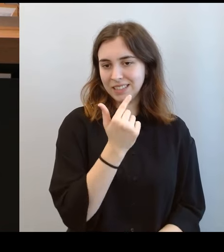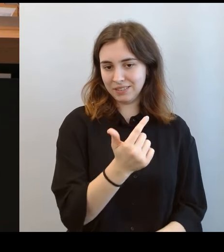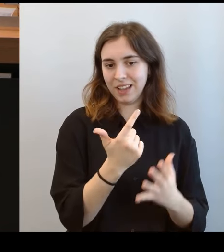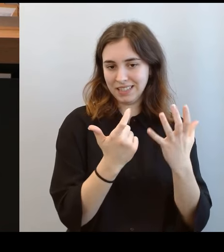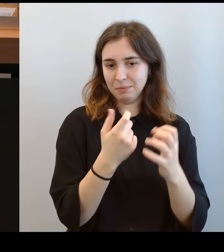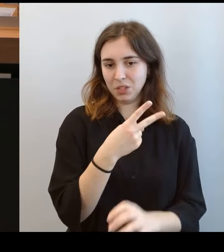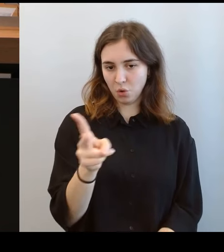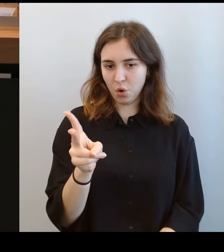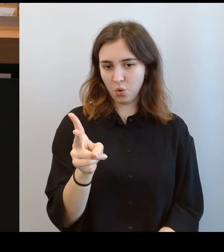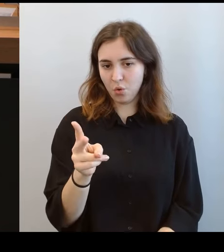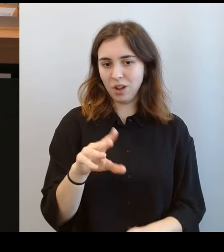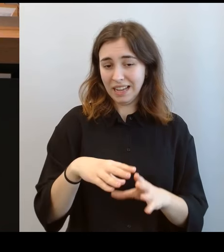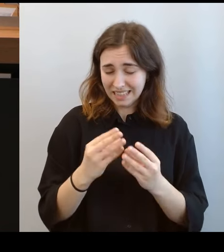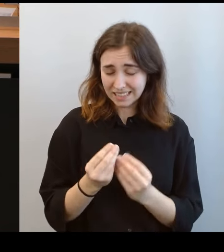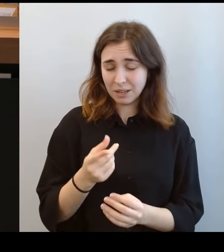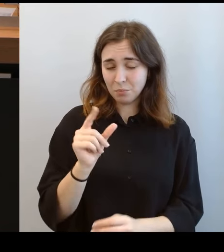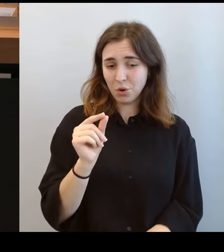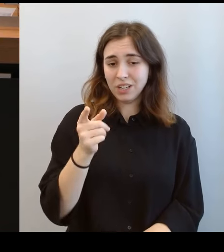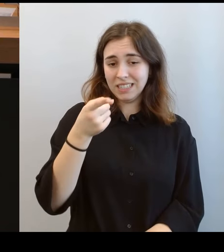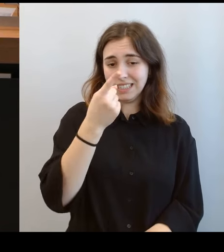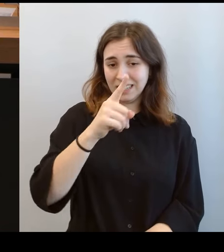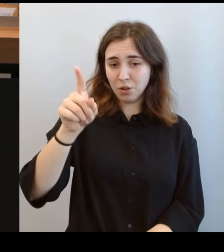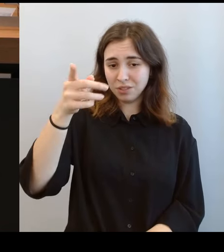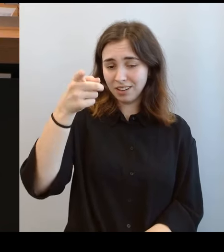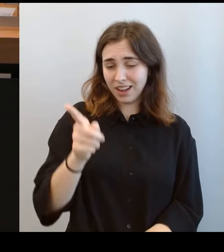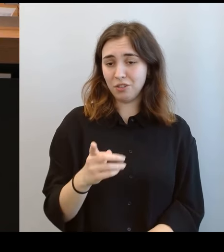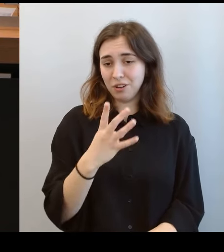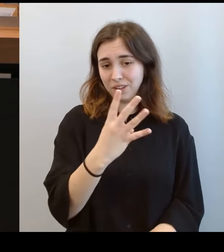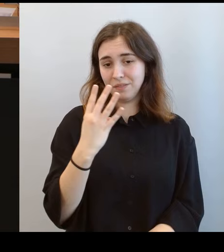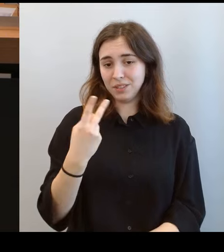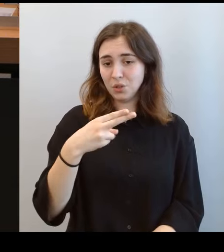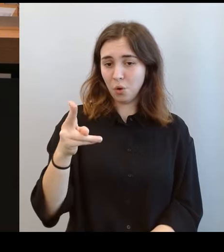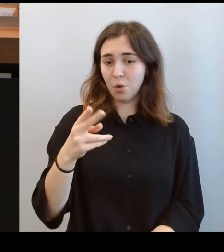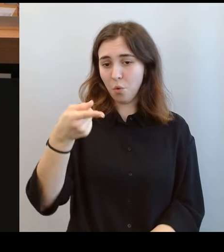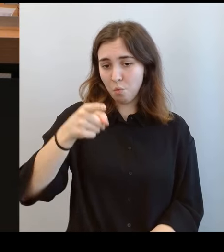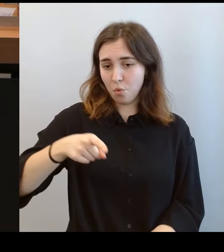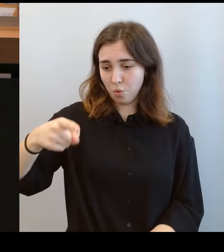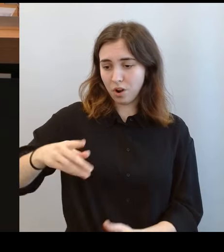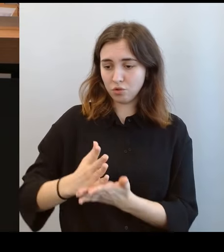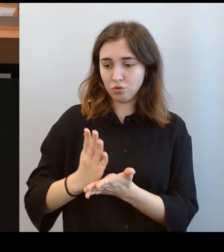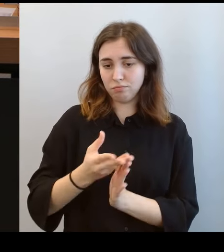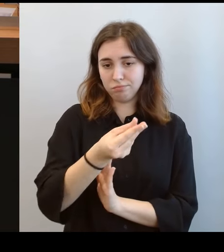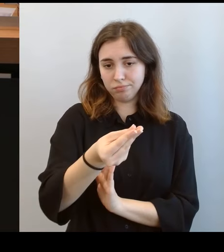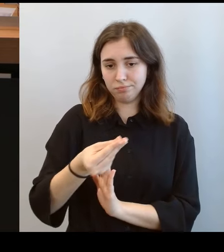um mehr Personal zu finden, das werden wir sehen. Wir brauchen dringend die Ertüchtigung der Räume dieses Hauses.